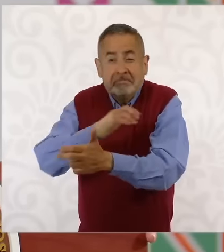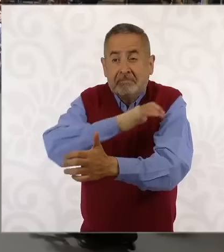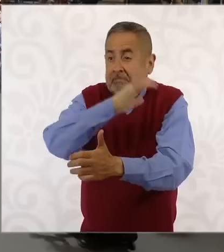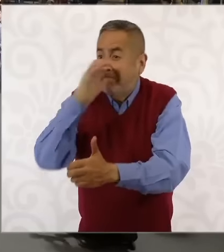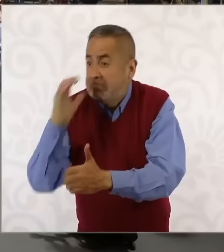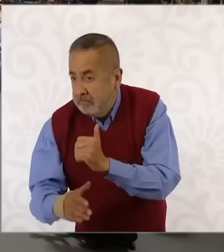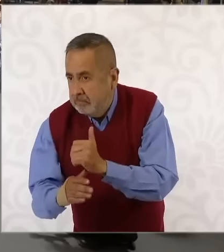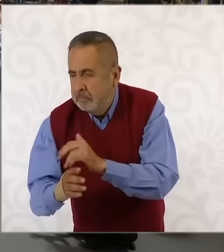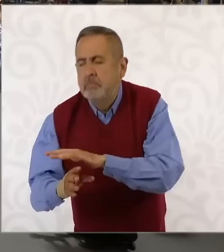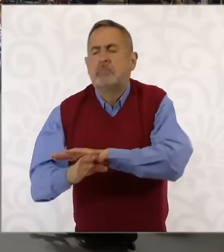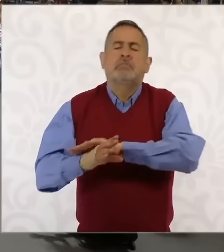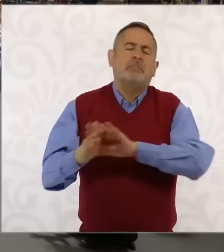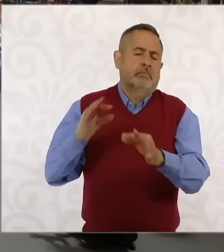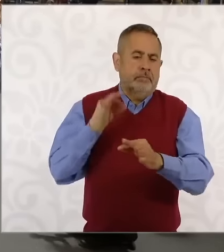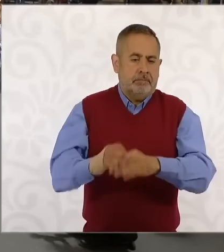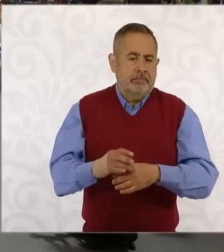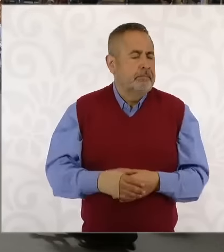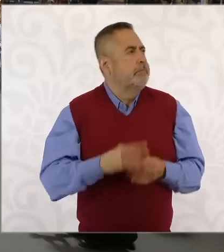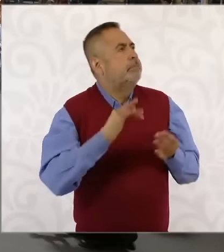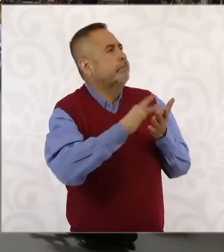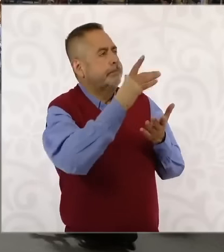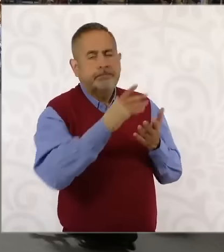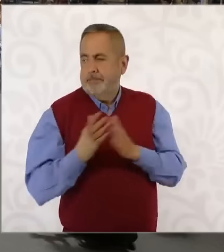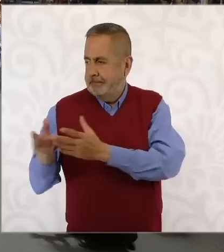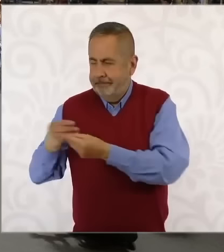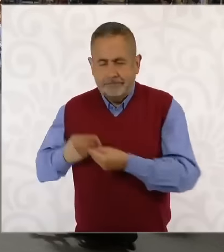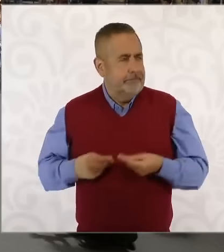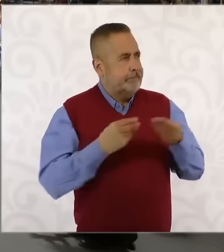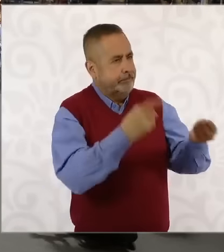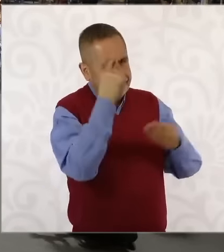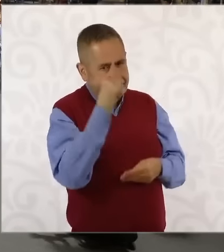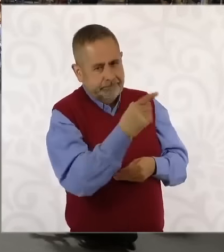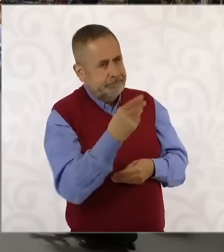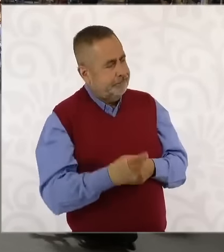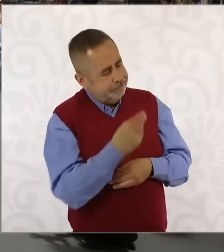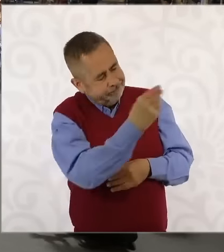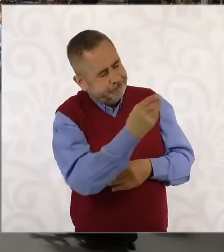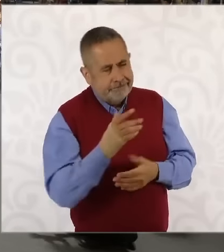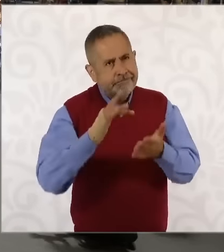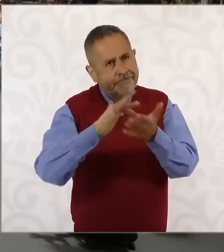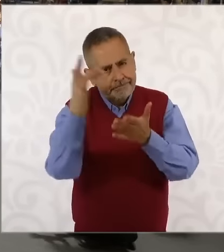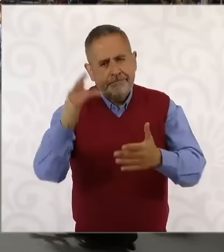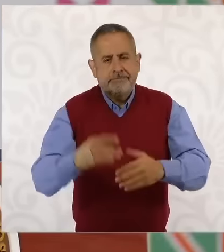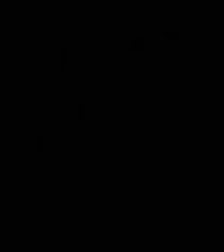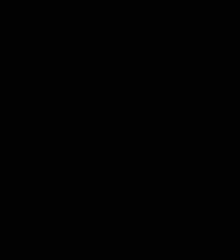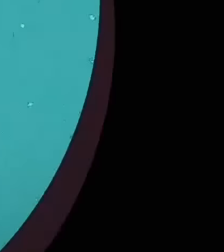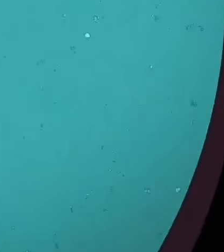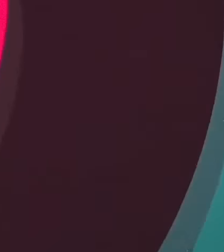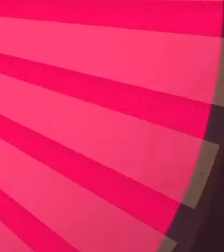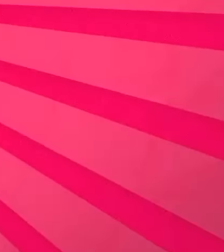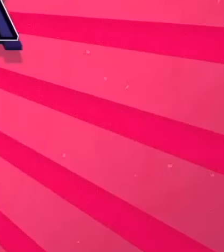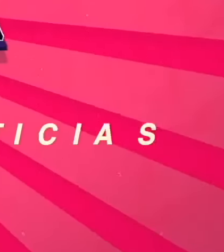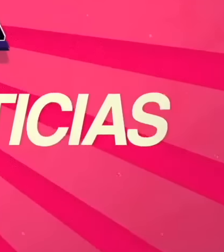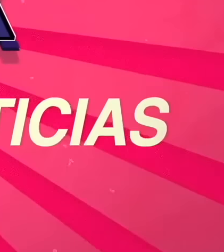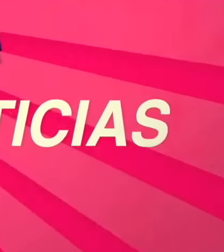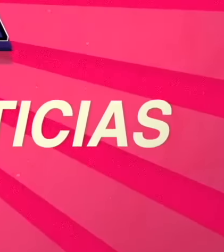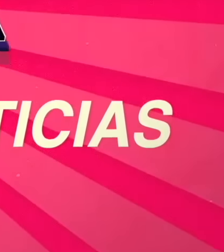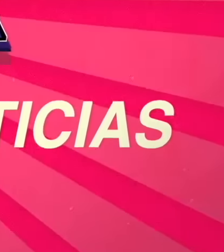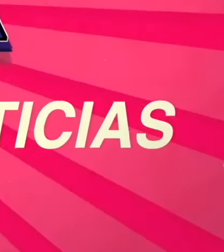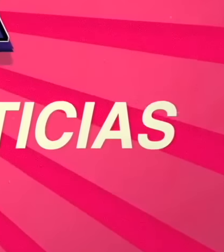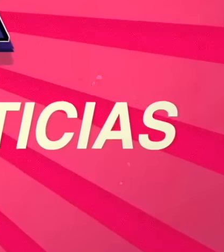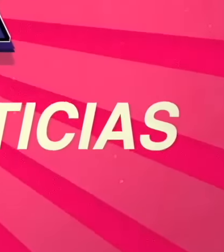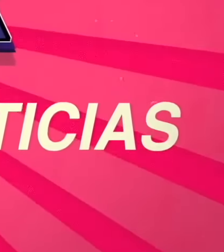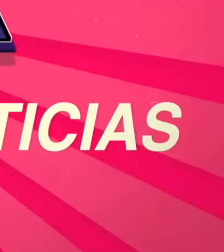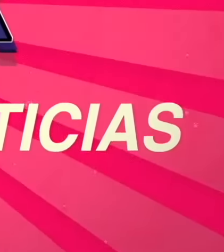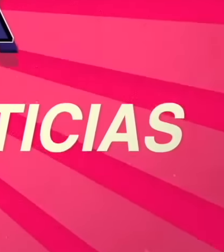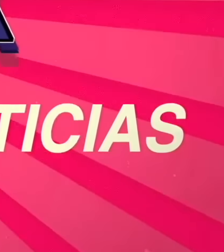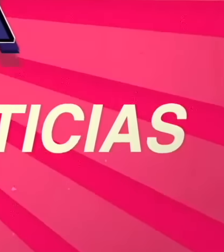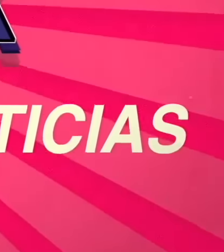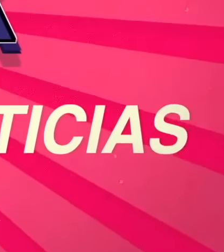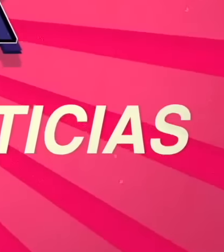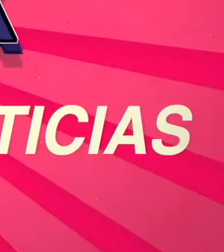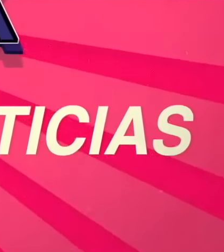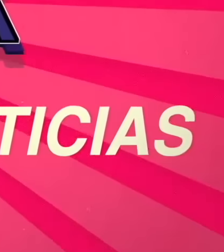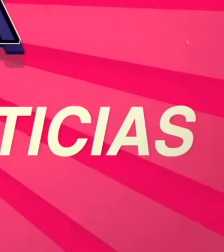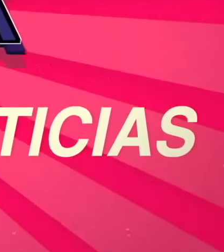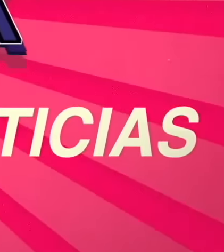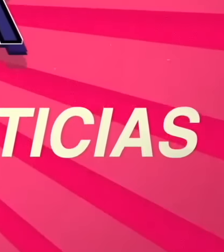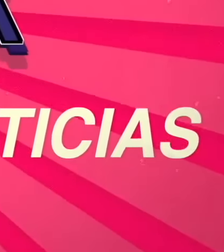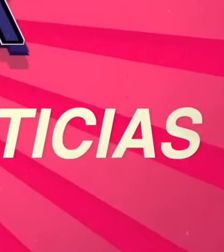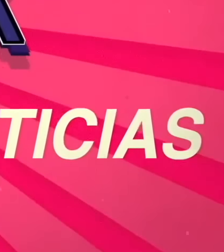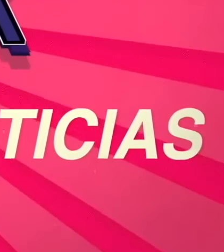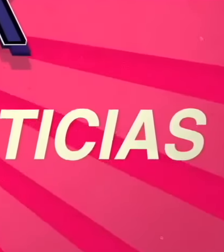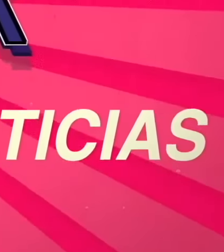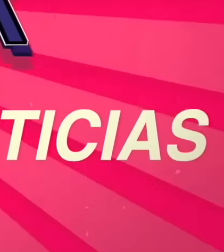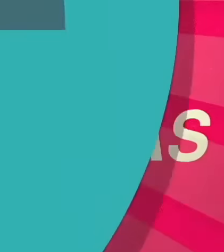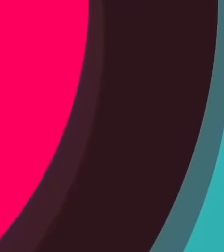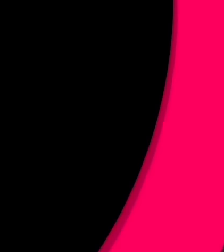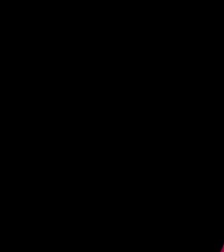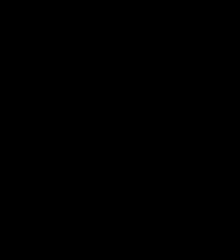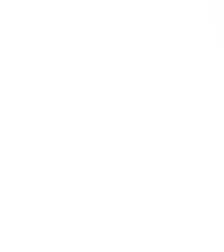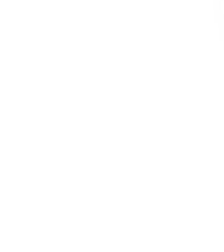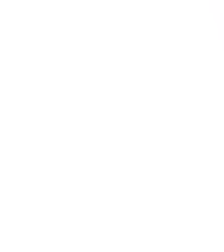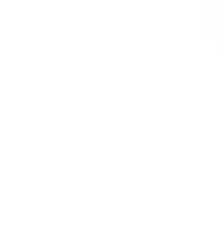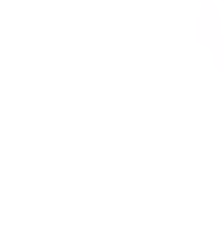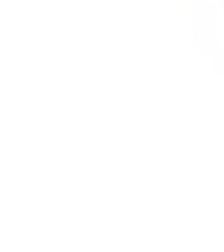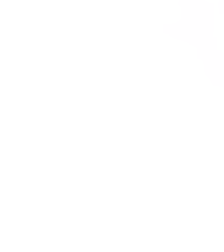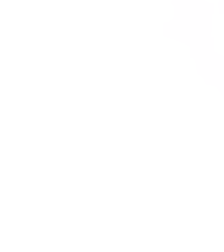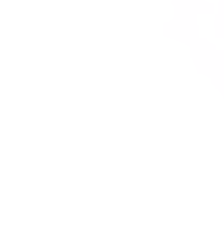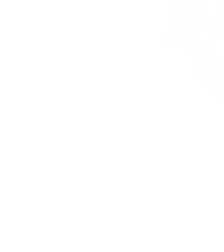muchas gracias, presidenta. Le dejo entonces esto que le manda Mabel Guillén. Gracias. Graas.